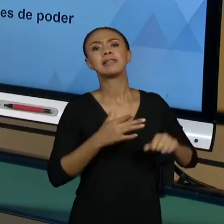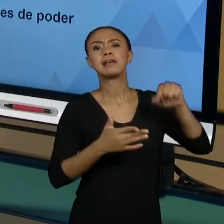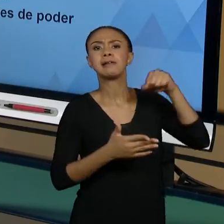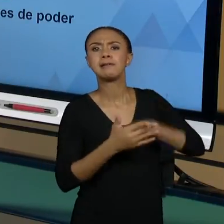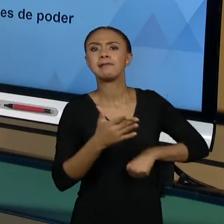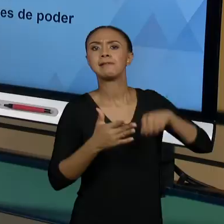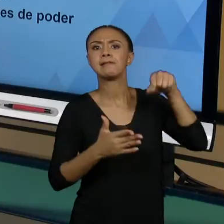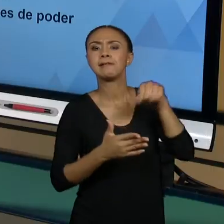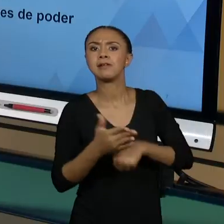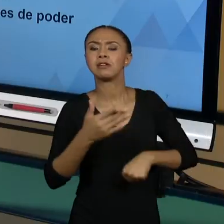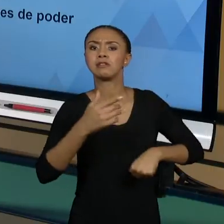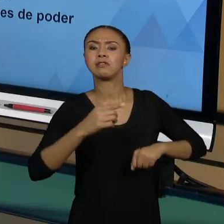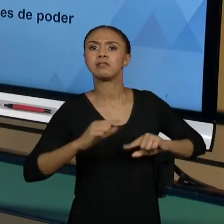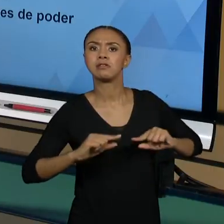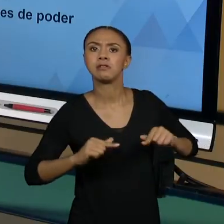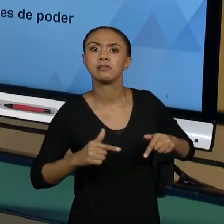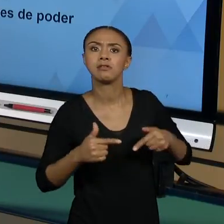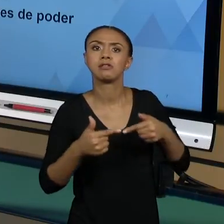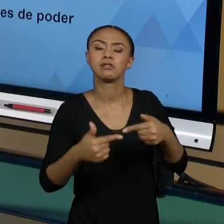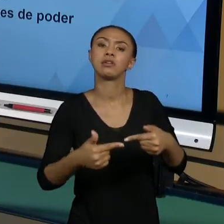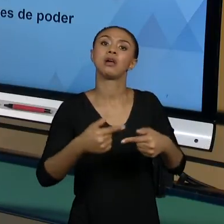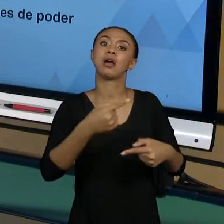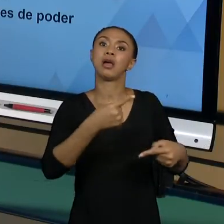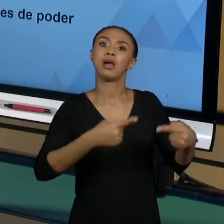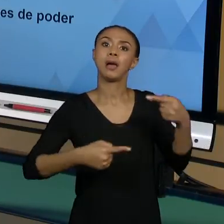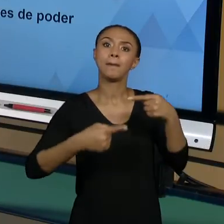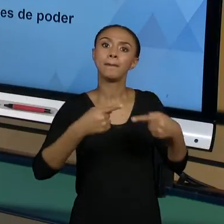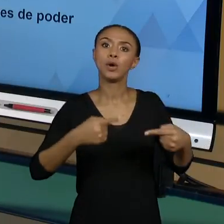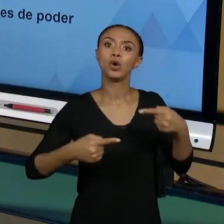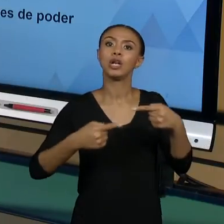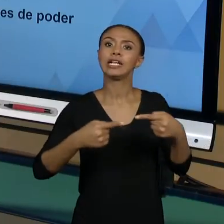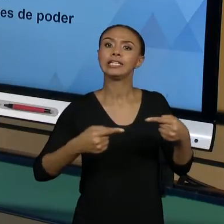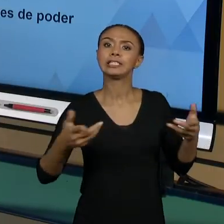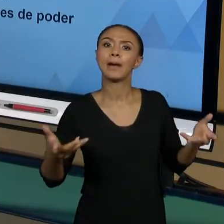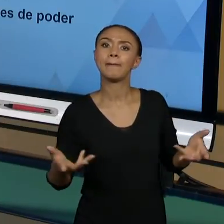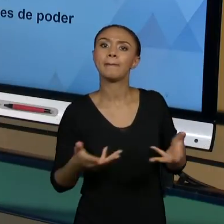MUDANDO A FORMA COMO NÓS COMPREENDEMOS A PRÁTICA